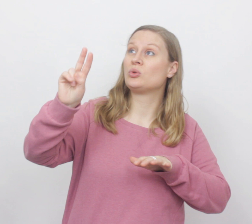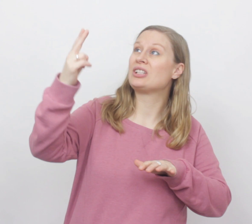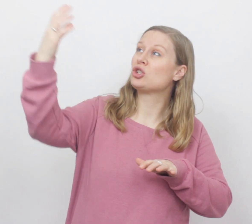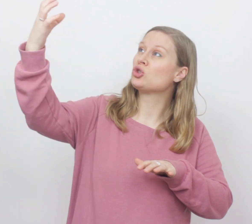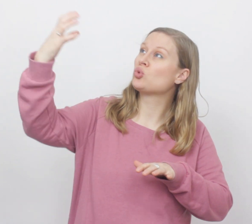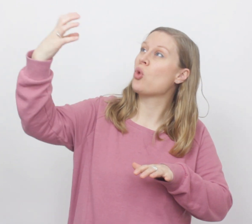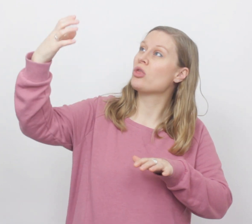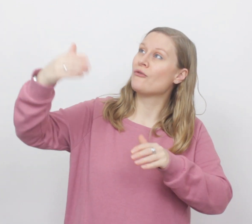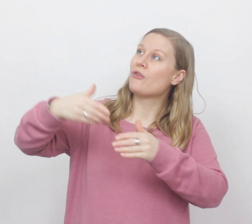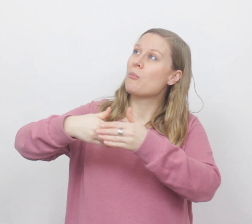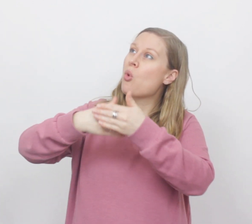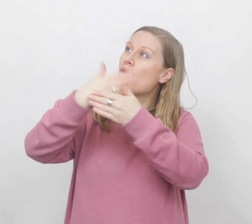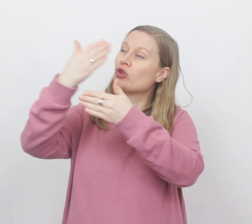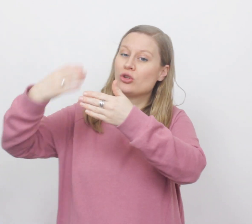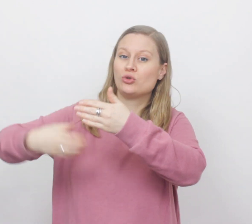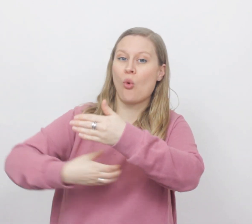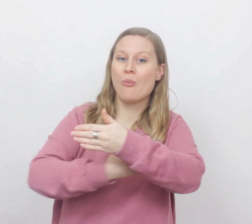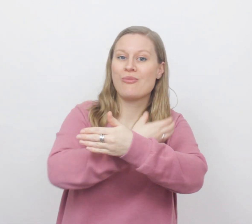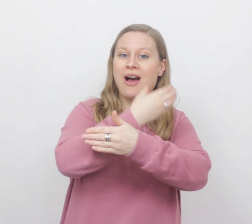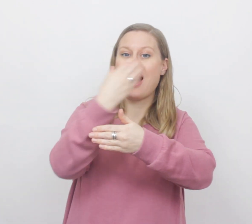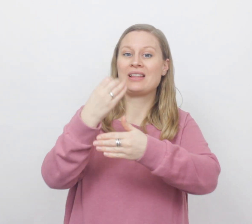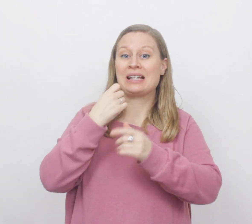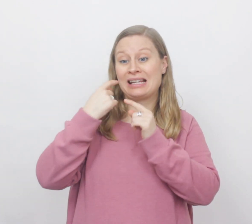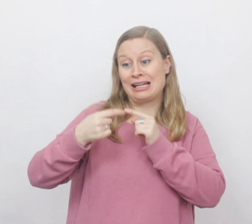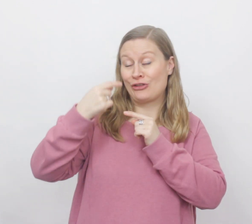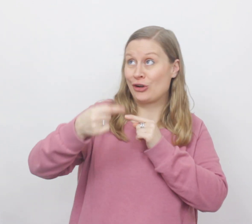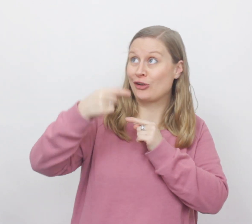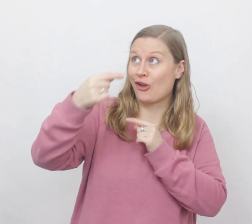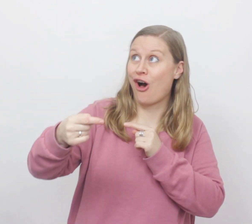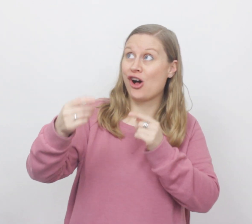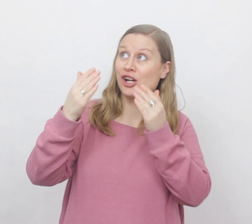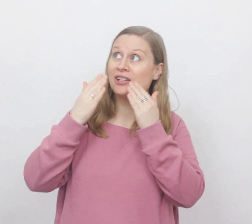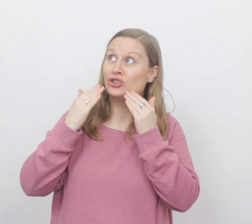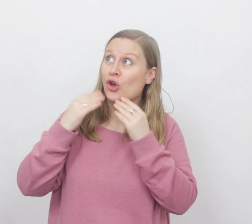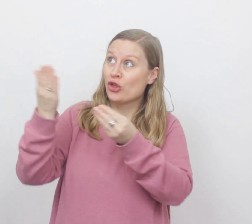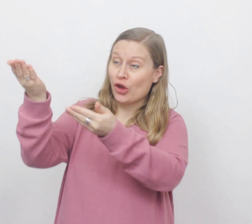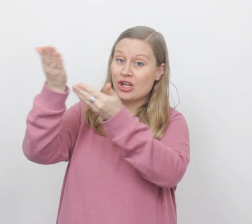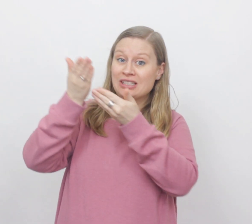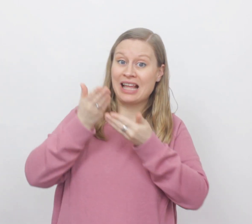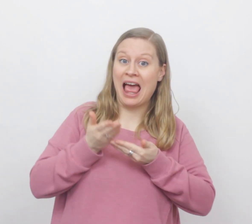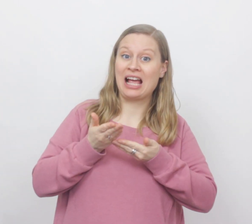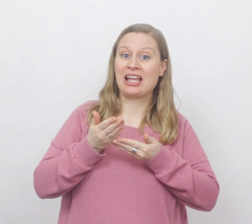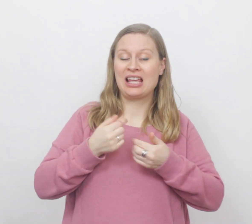U liet de zon vanochtend opgaan; iedere dag is een geschenk.